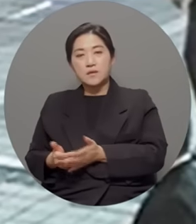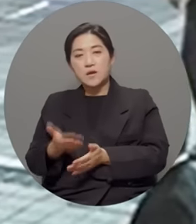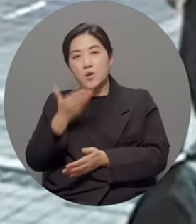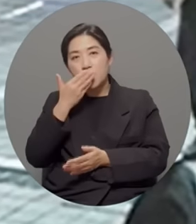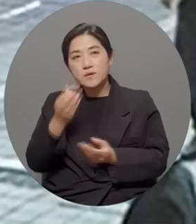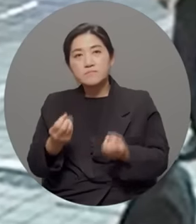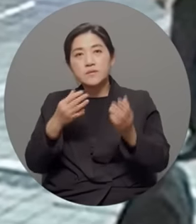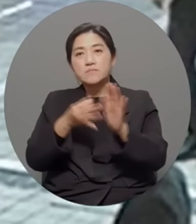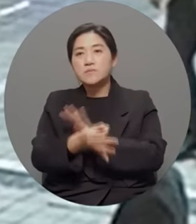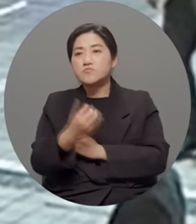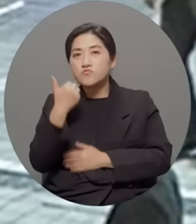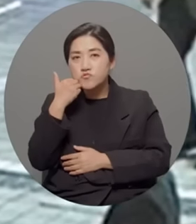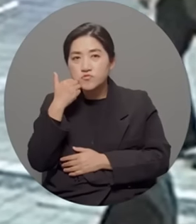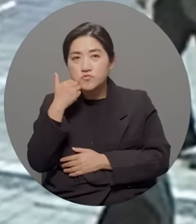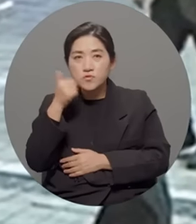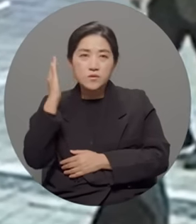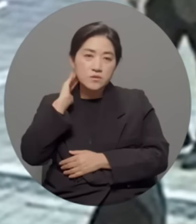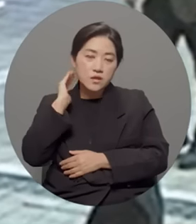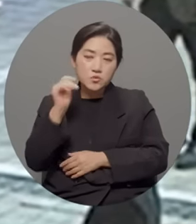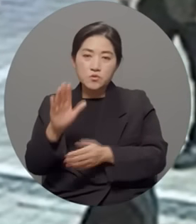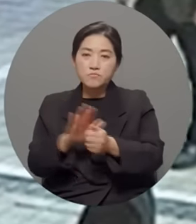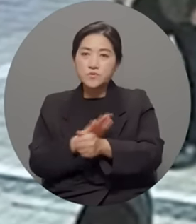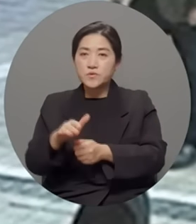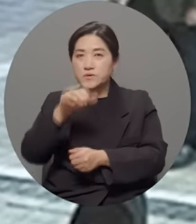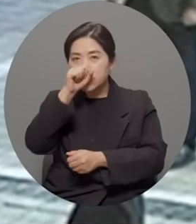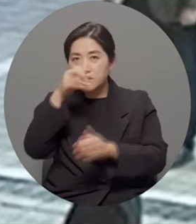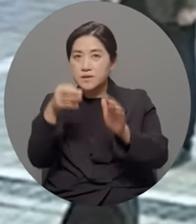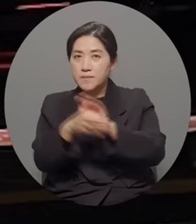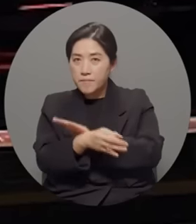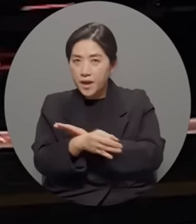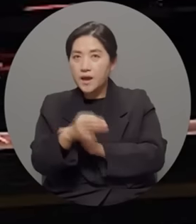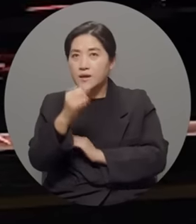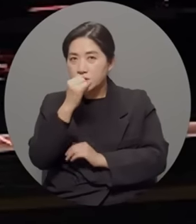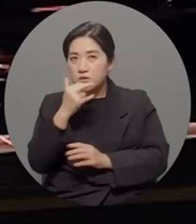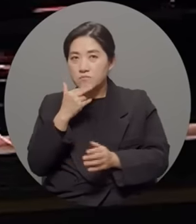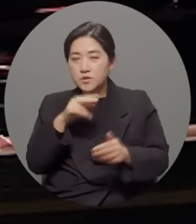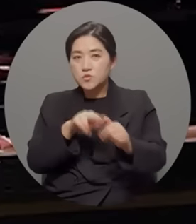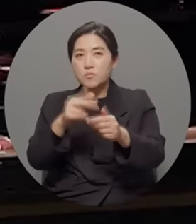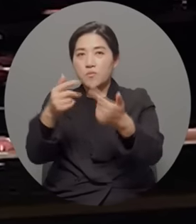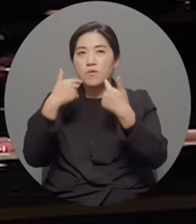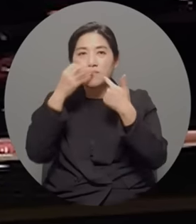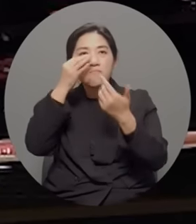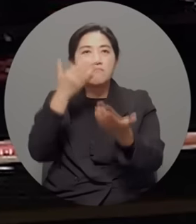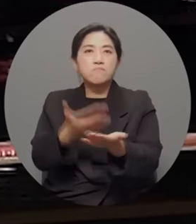한 시민 단체가 회식 비용을 누가 냈는지 대통령 비서실 예산으로 지출했는지 등에